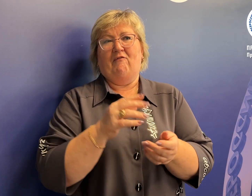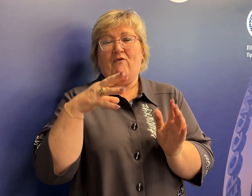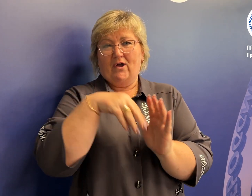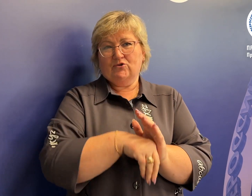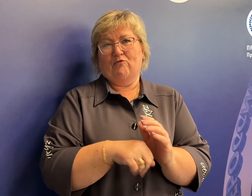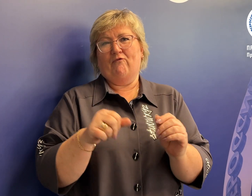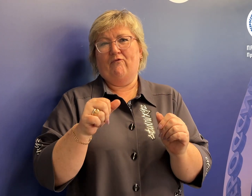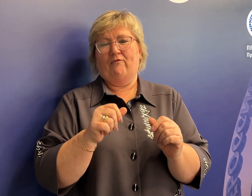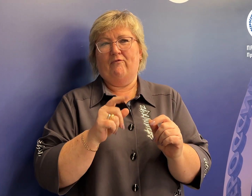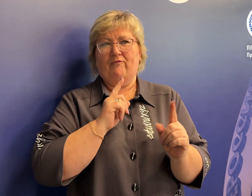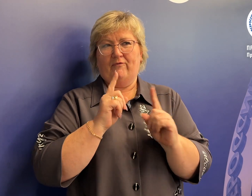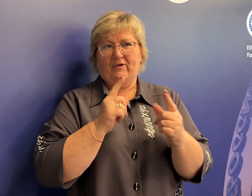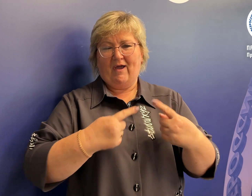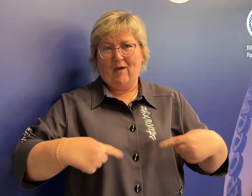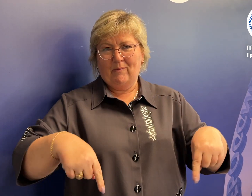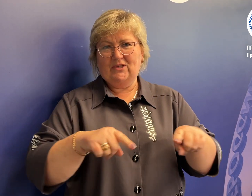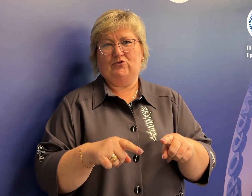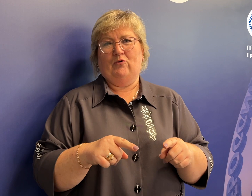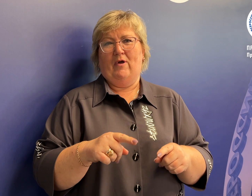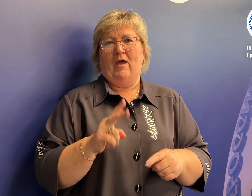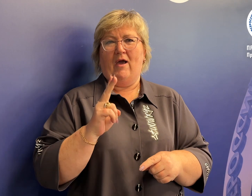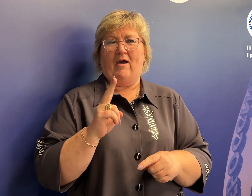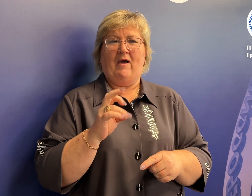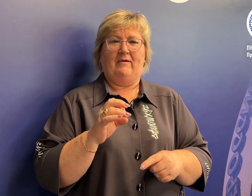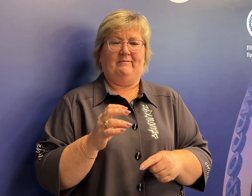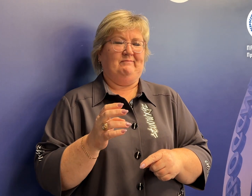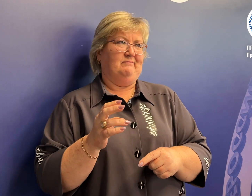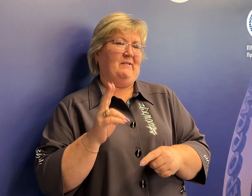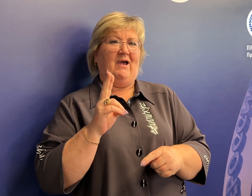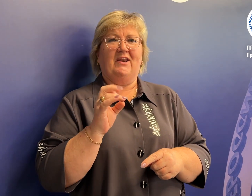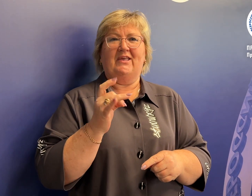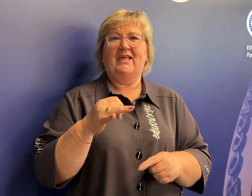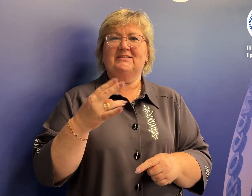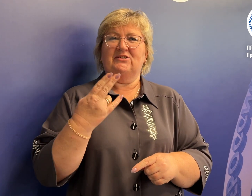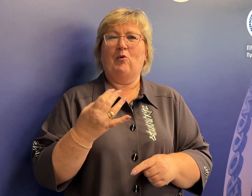также я вхожу в координационный совет.